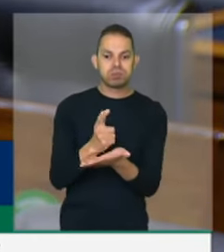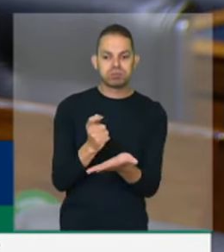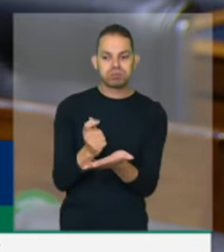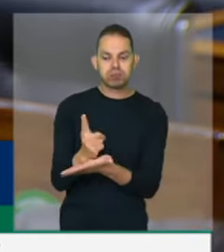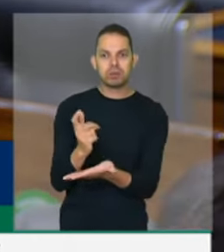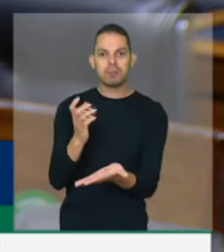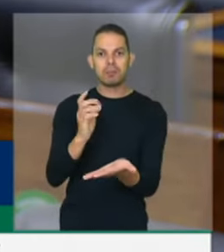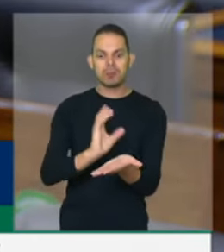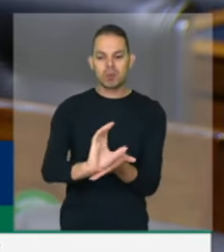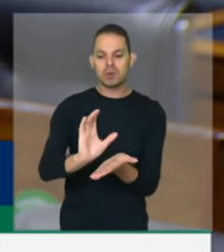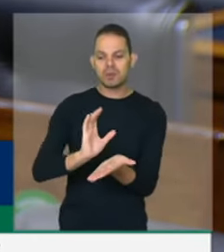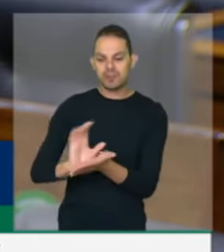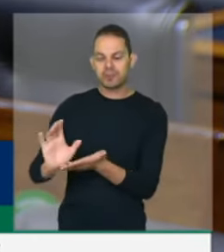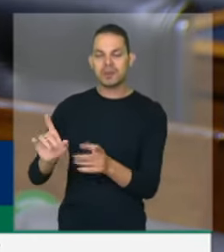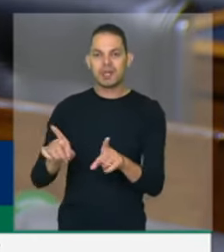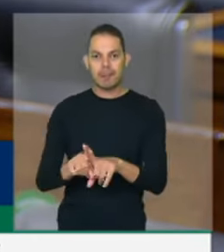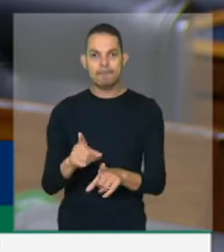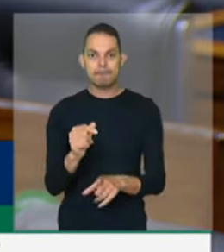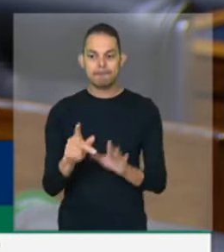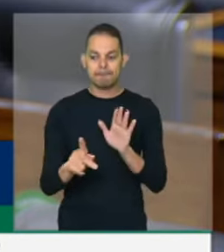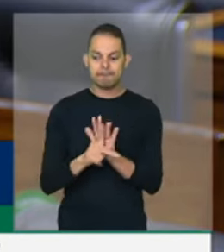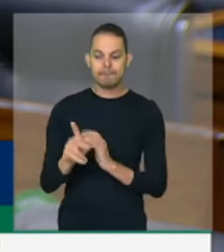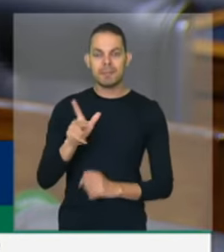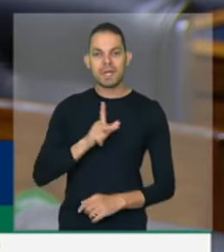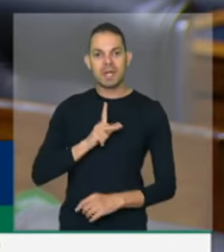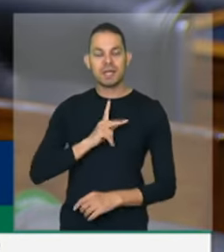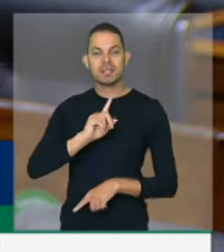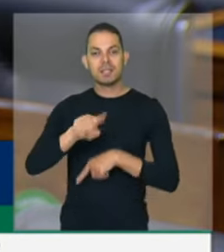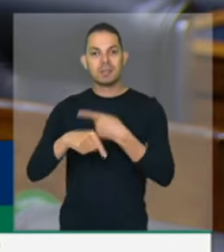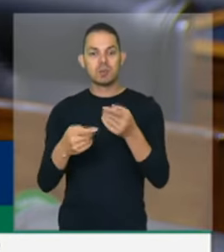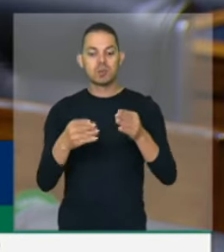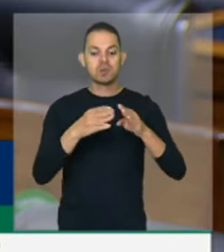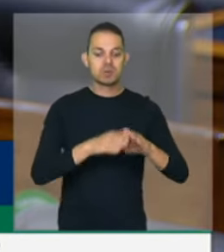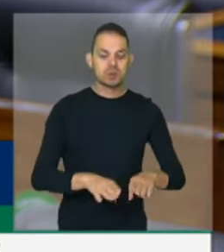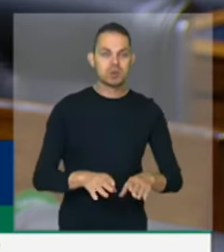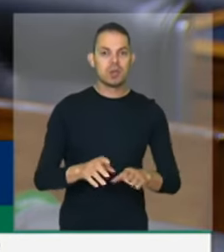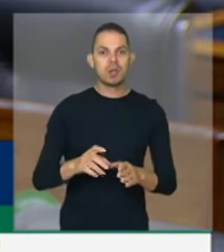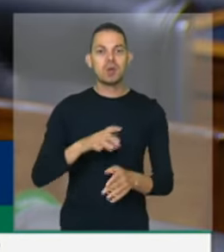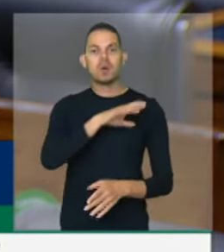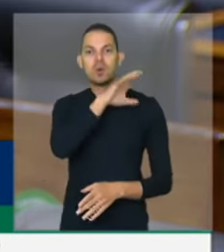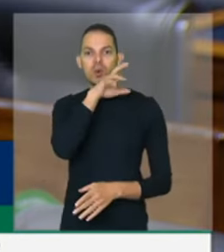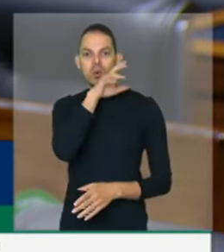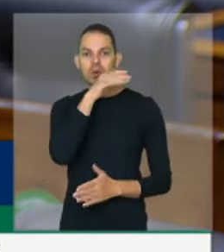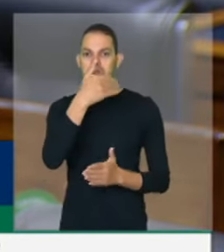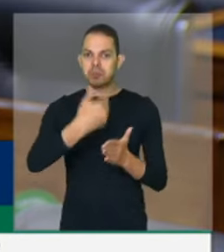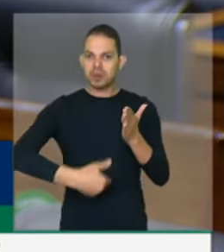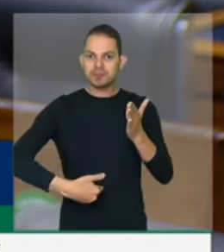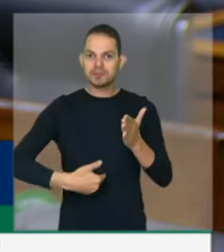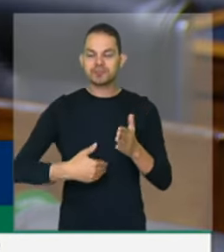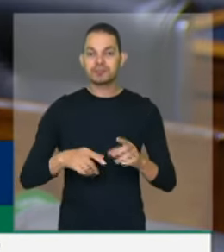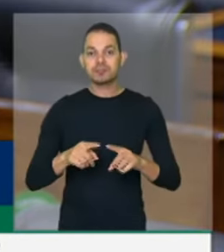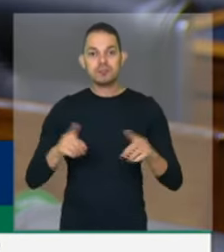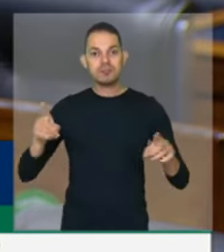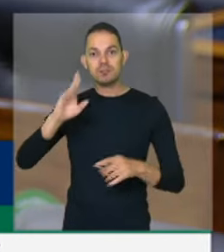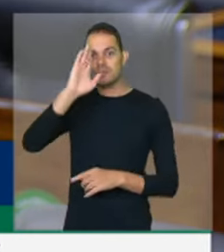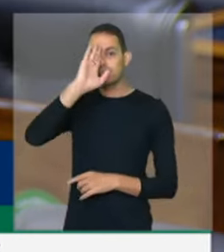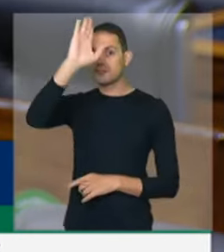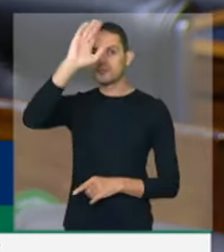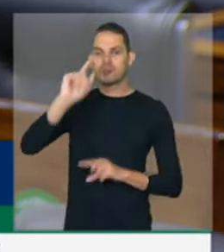MEIO DA DEDUÇÃO DO IMPOSTO DE RENDA MAS... ACIMA DE TUDO, PRESIDENTE.... A VOTAÇÃO DESSE PROJETO DE LEI SIMBOLIZA